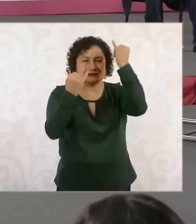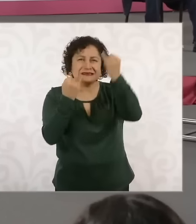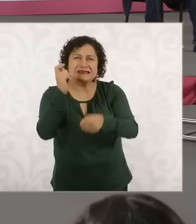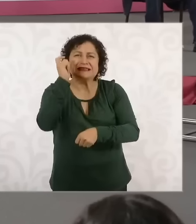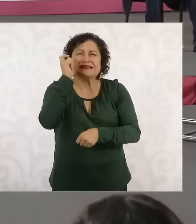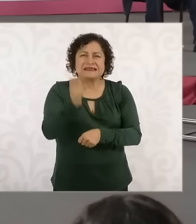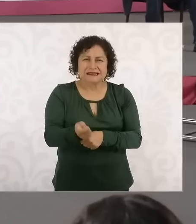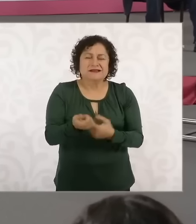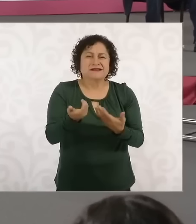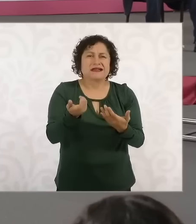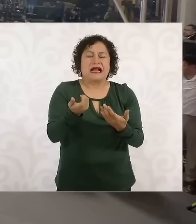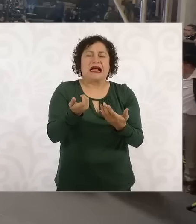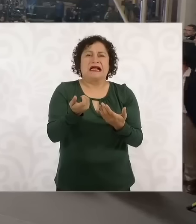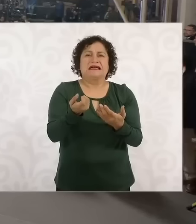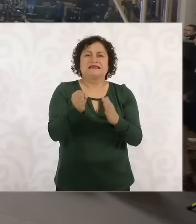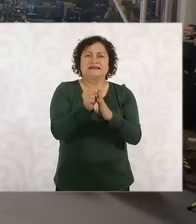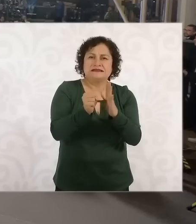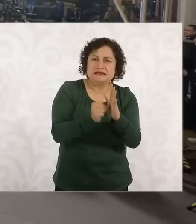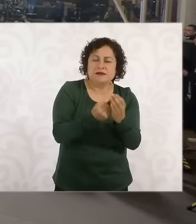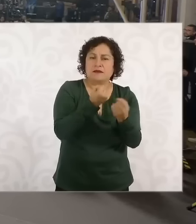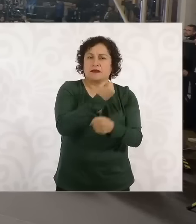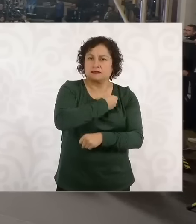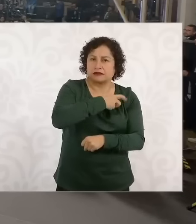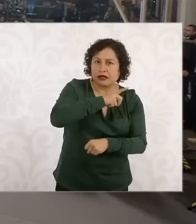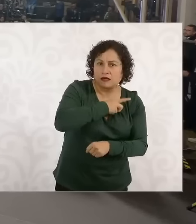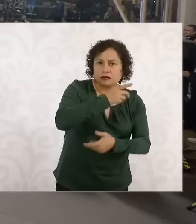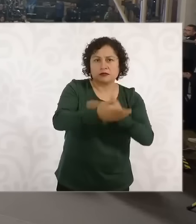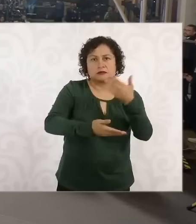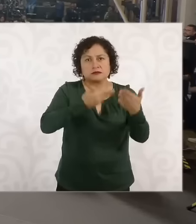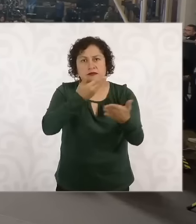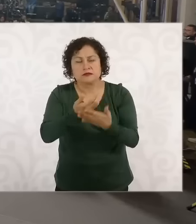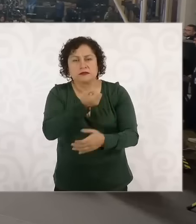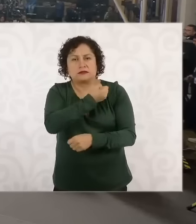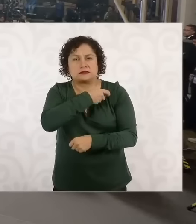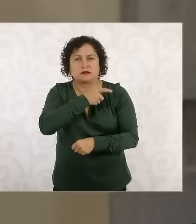contra todo este sistema que se está levantando, ya se han explicado aquí sobre los hospitales,